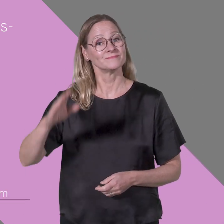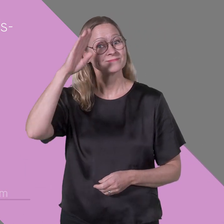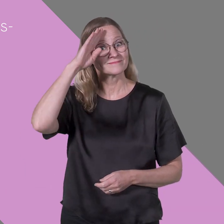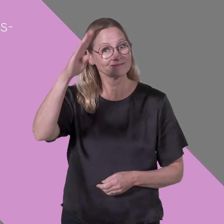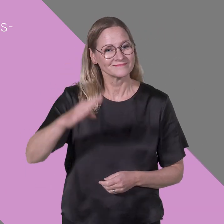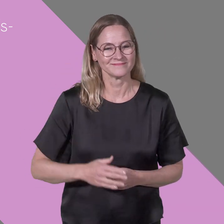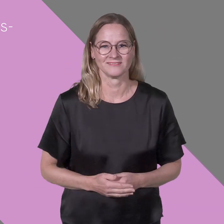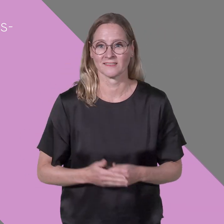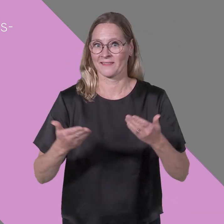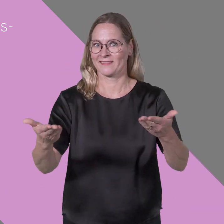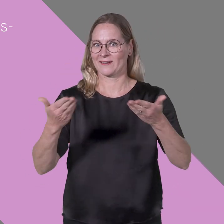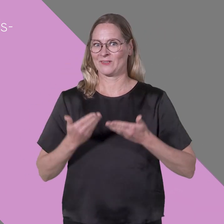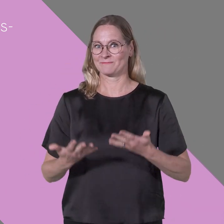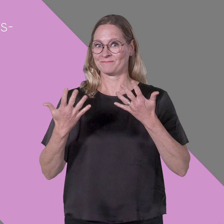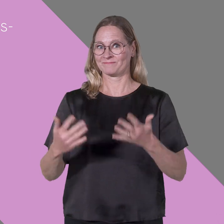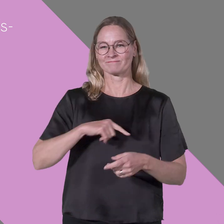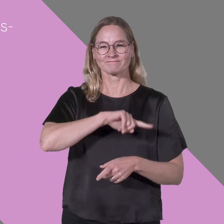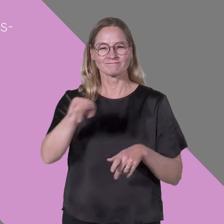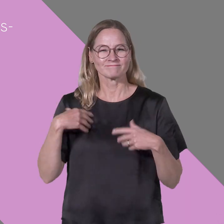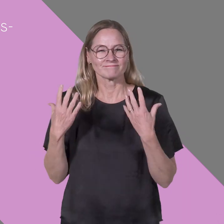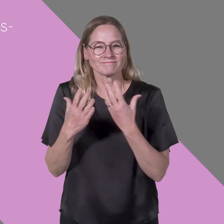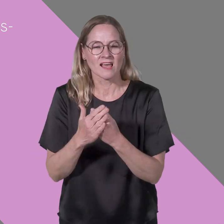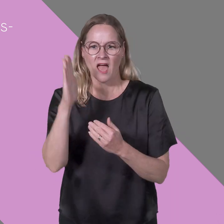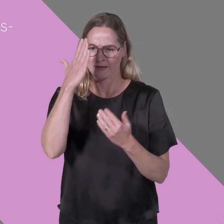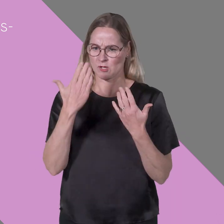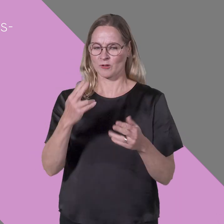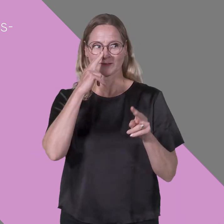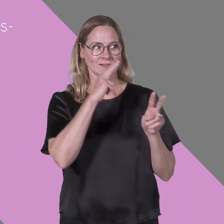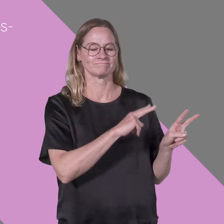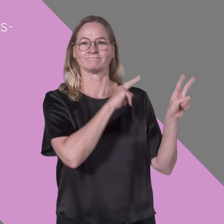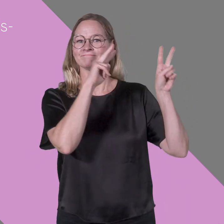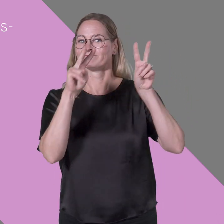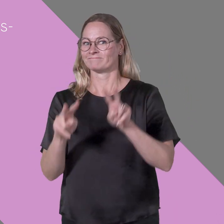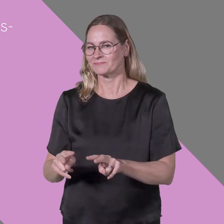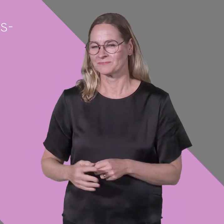Hei! Tervetuloa ajankohtaiskatsauksemme pariin.